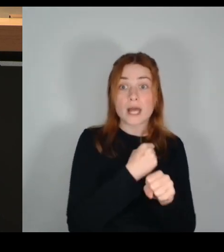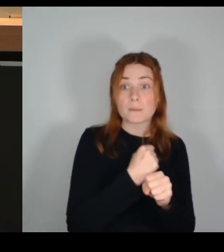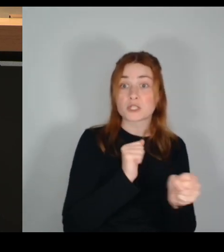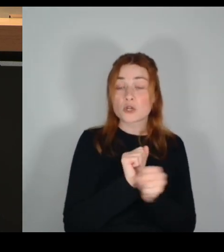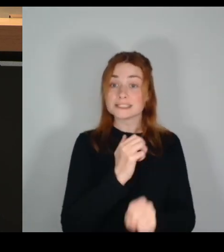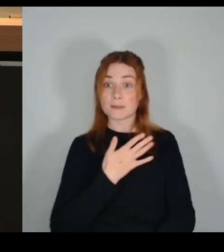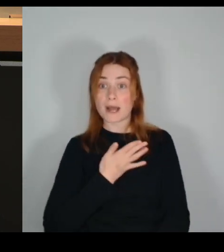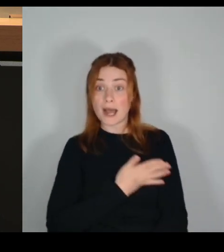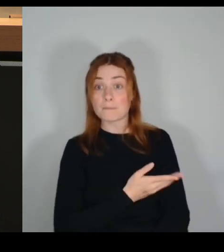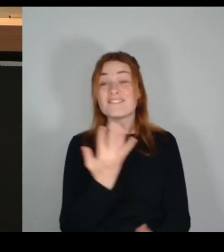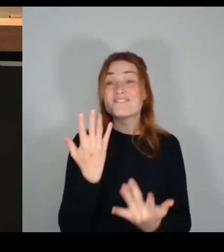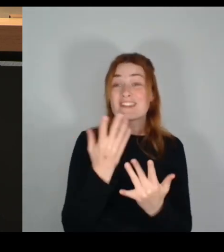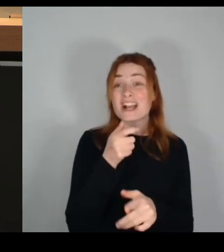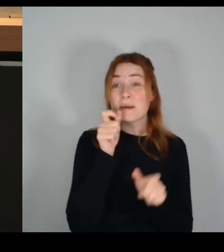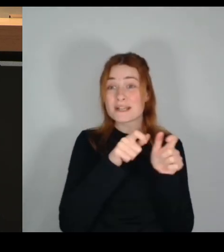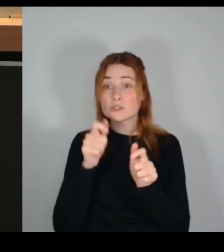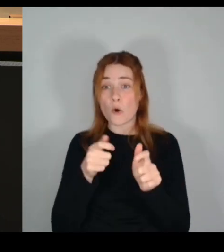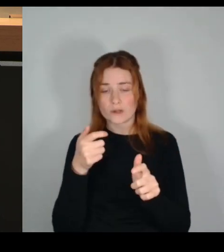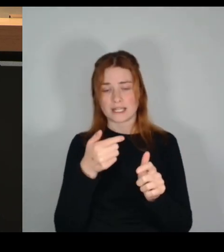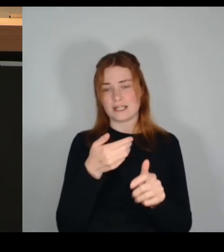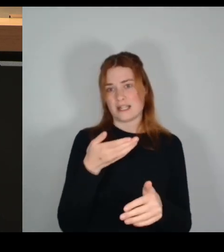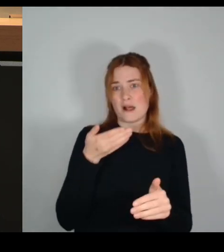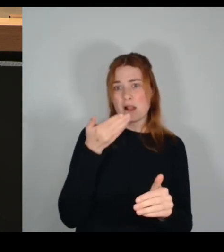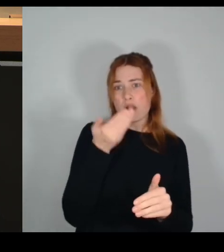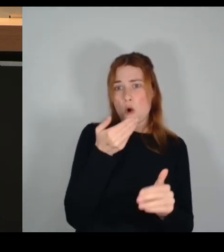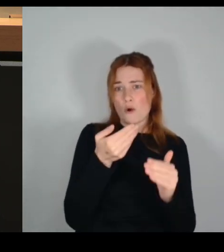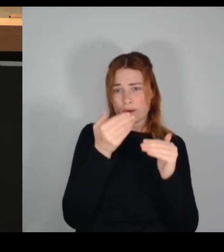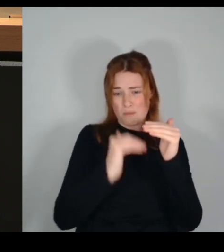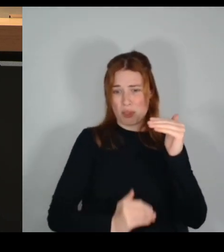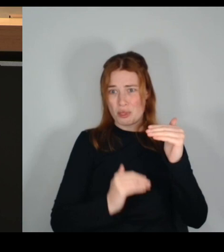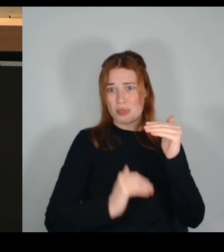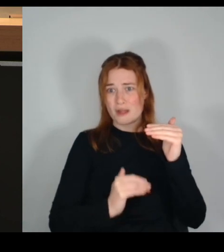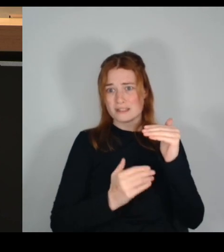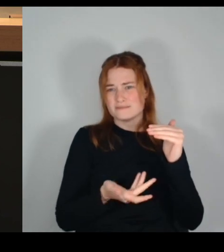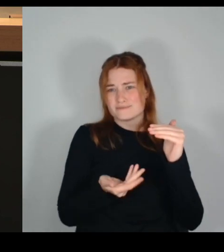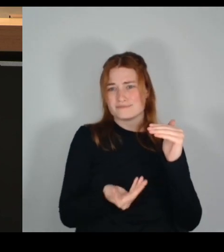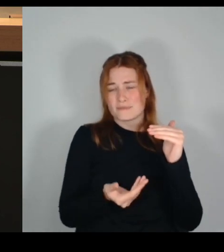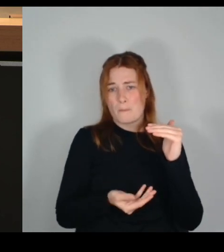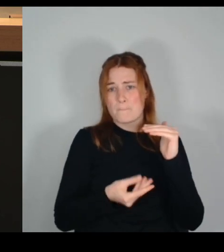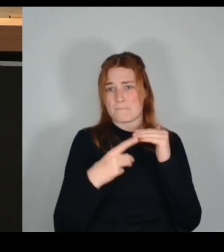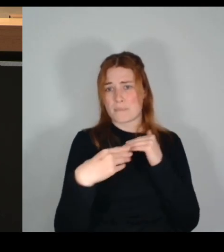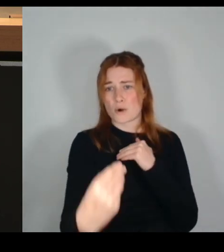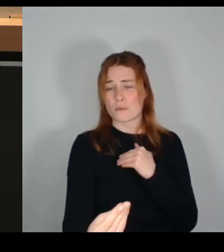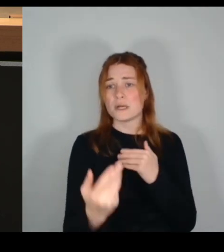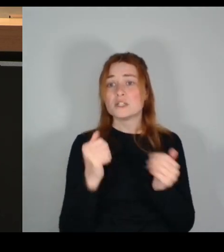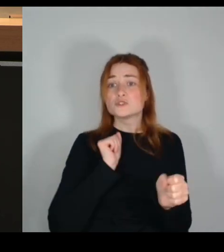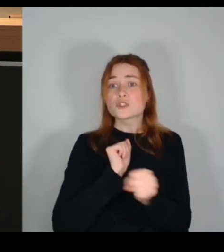die trotz Armut, die trotz Vollzeitjobs auf ergänzende Leistungen angewiesen sind? Deswegen brauchen wir